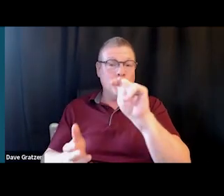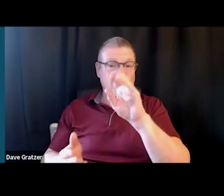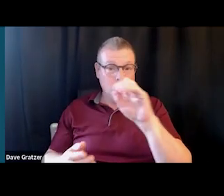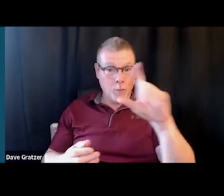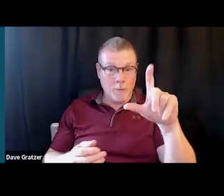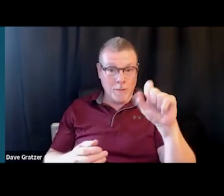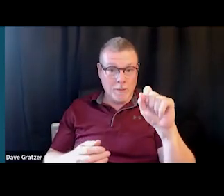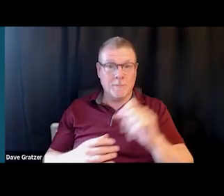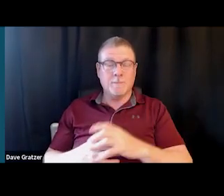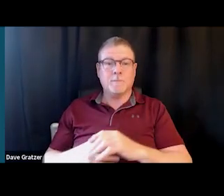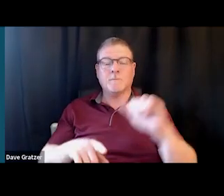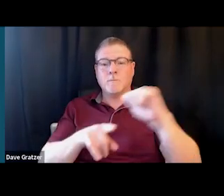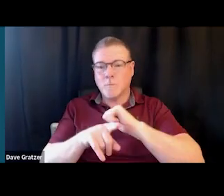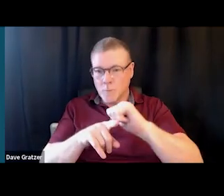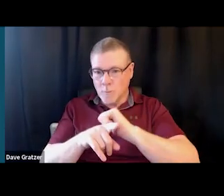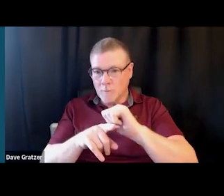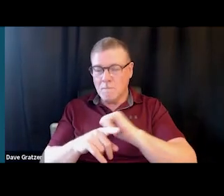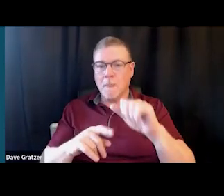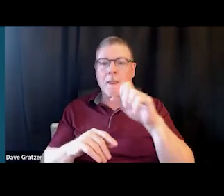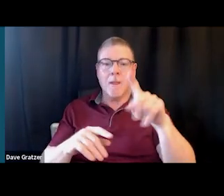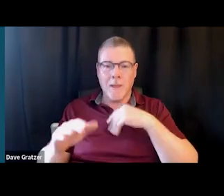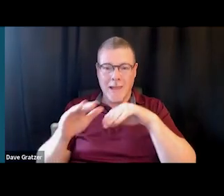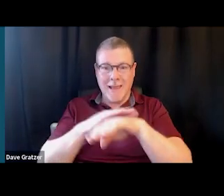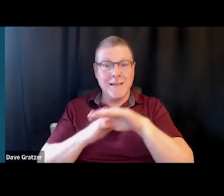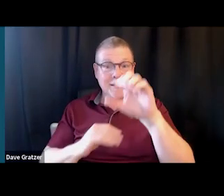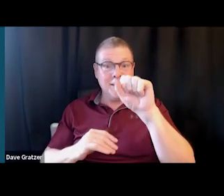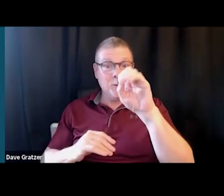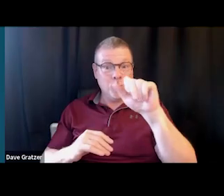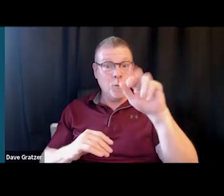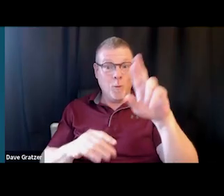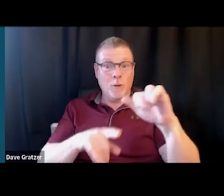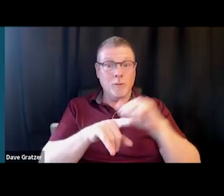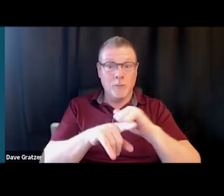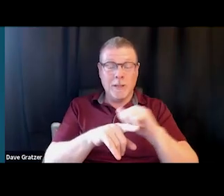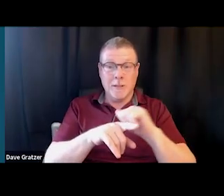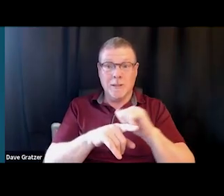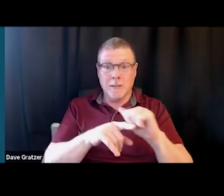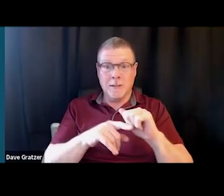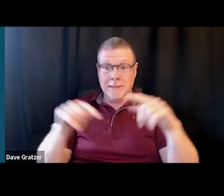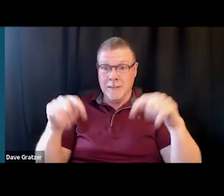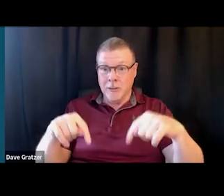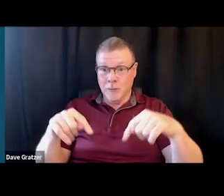cómo obtener capacitación SOAR. Pueden acceder a la capacitación SOAR aquí, tenemos el enlace para ustedes.